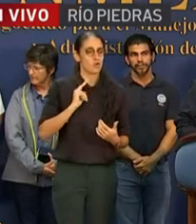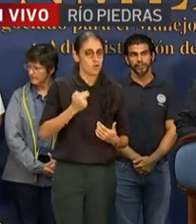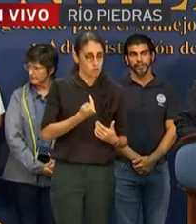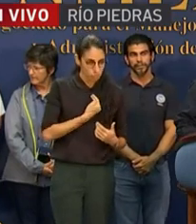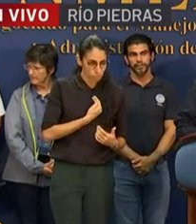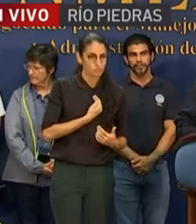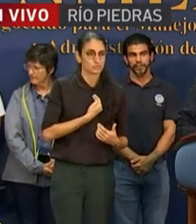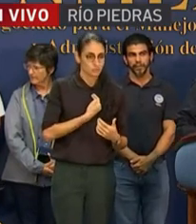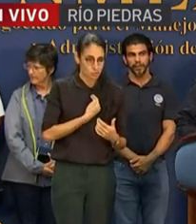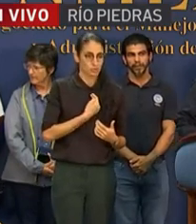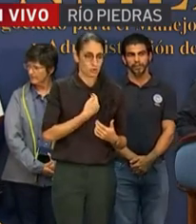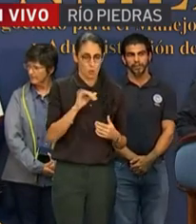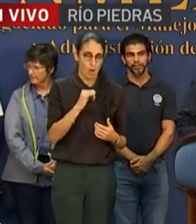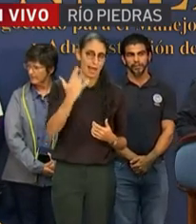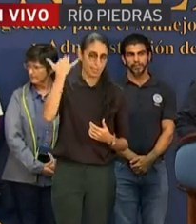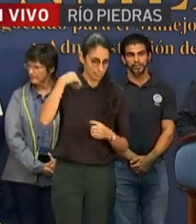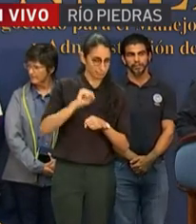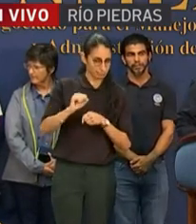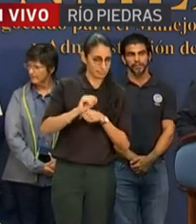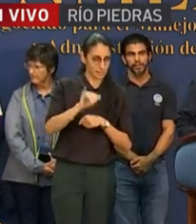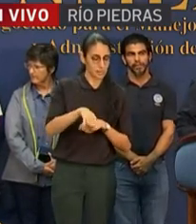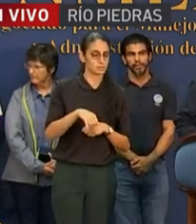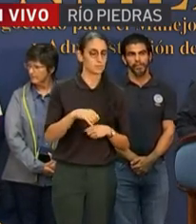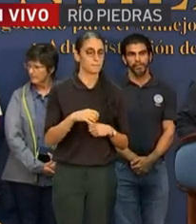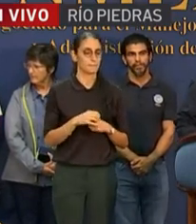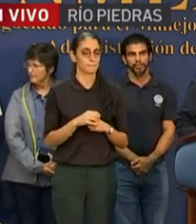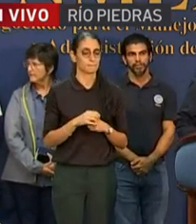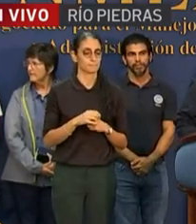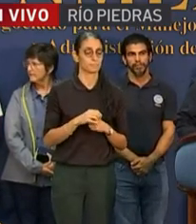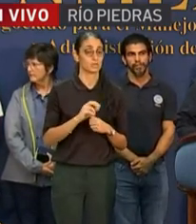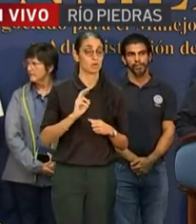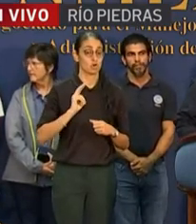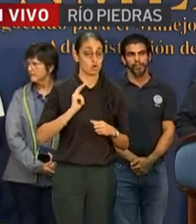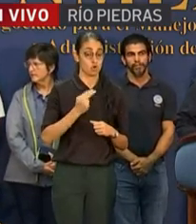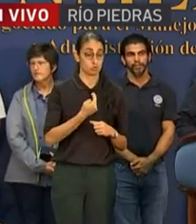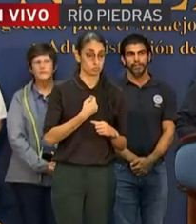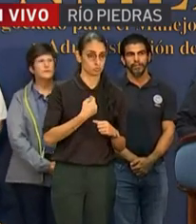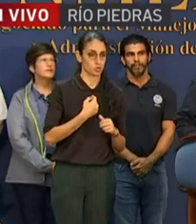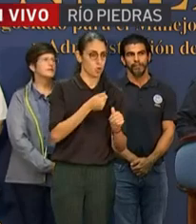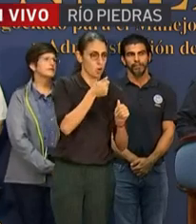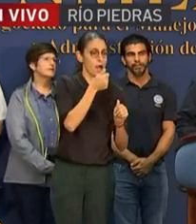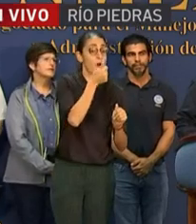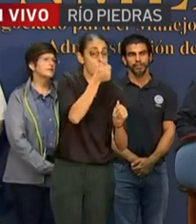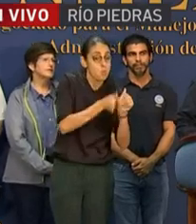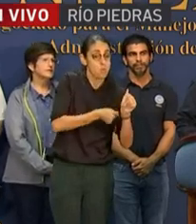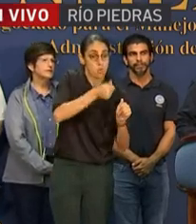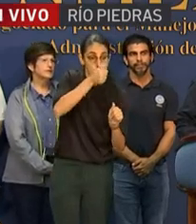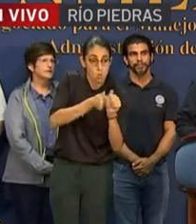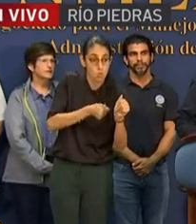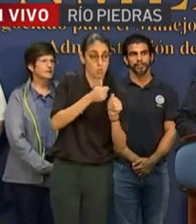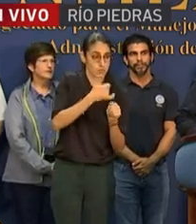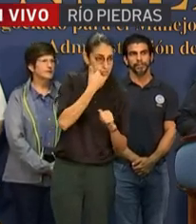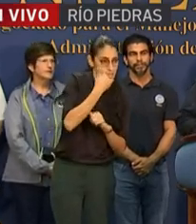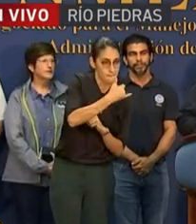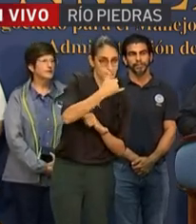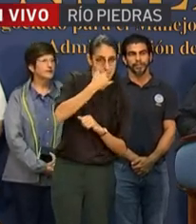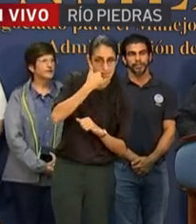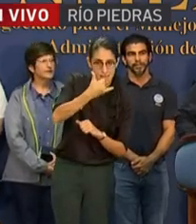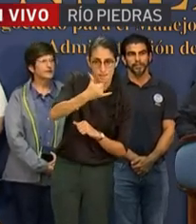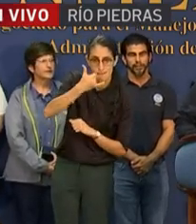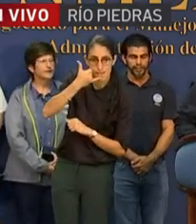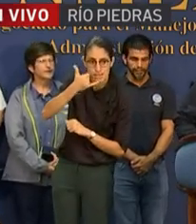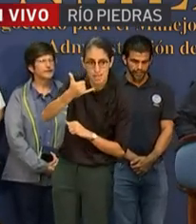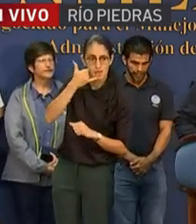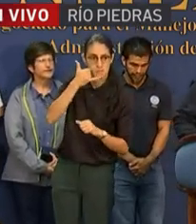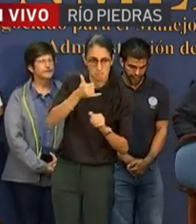TIENEN RECURSOS O REFERENCIAS